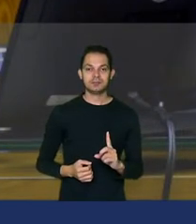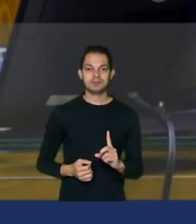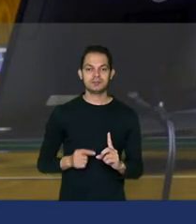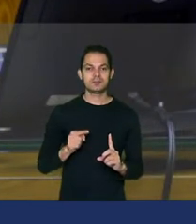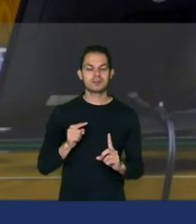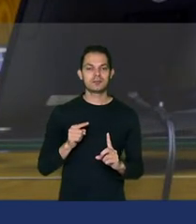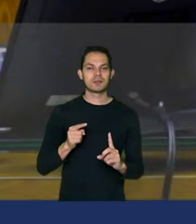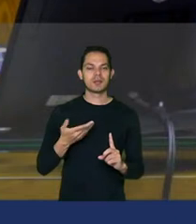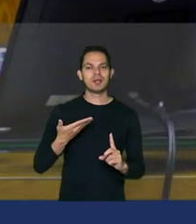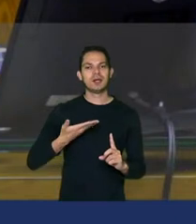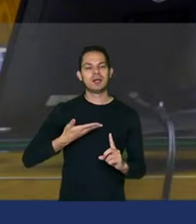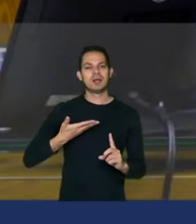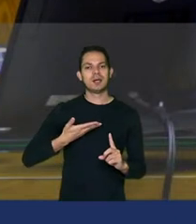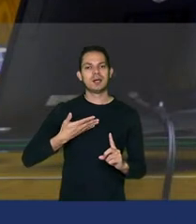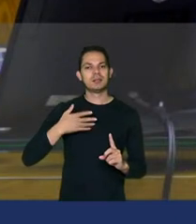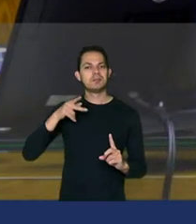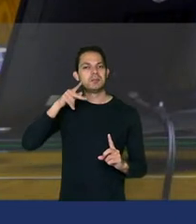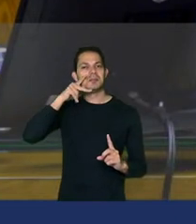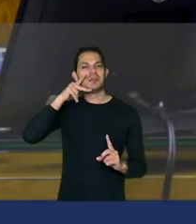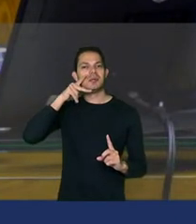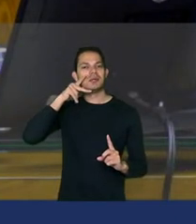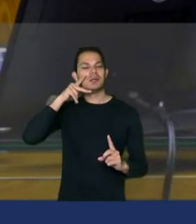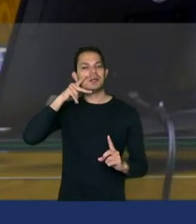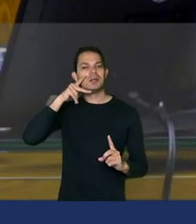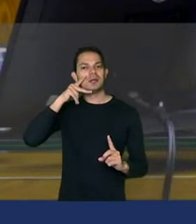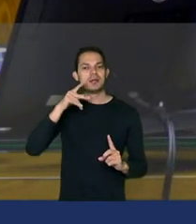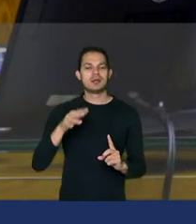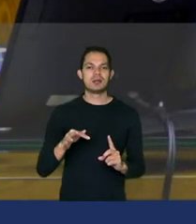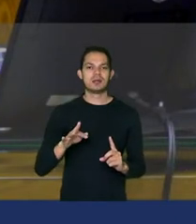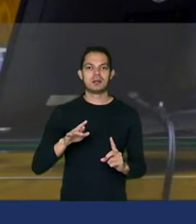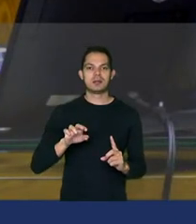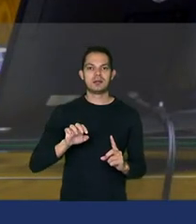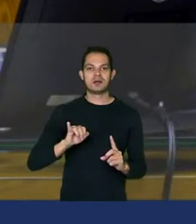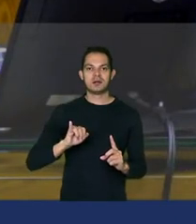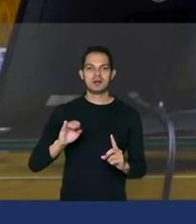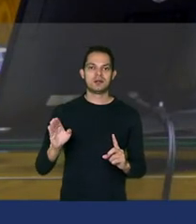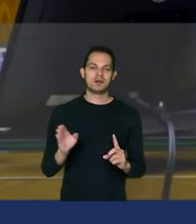OUVIR AGORA O NOSSO COMPANHEIRO LÁ DA PARAÍBA ,